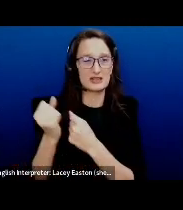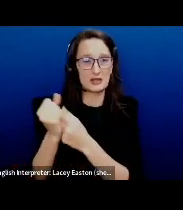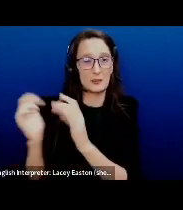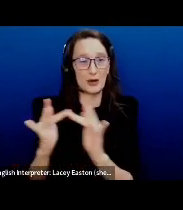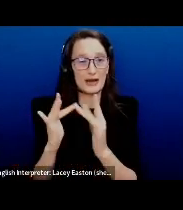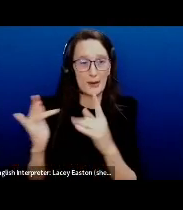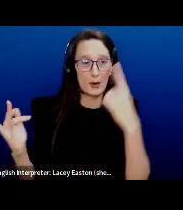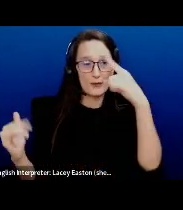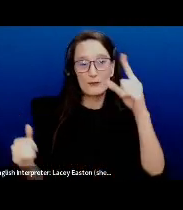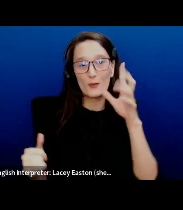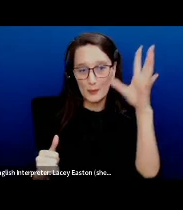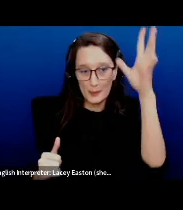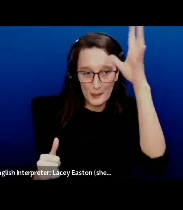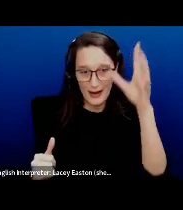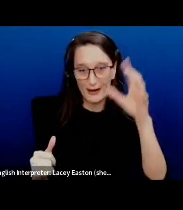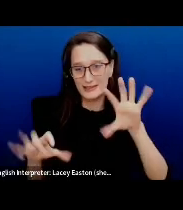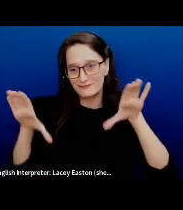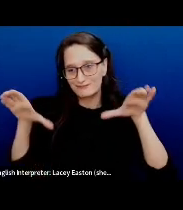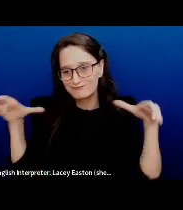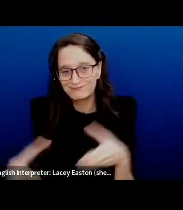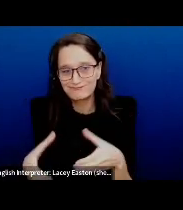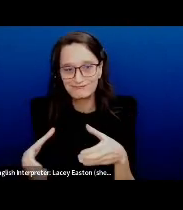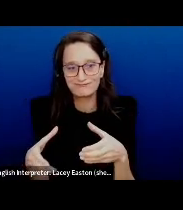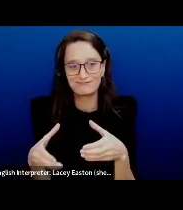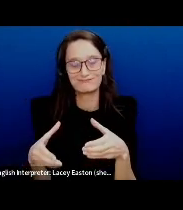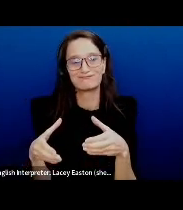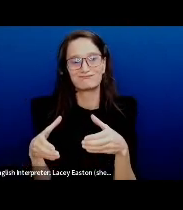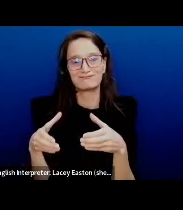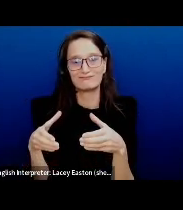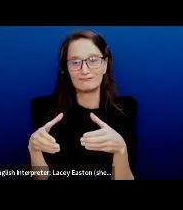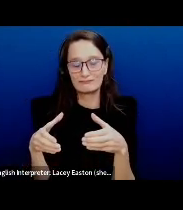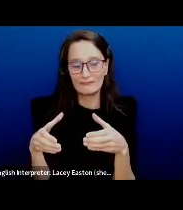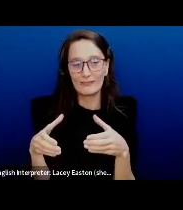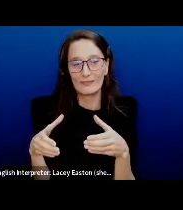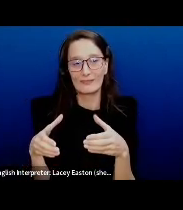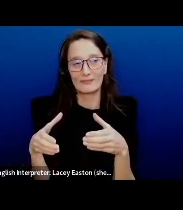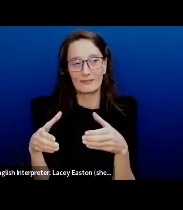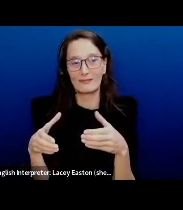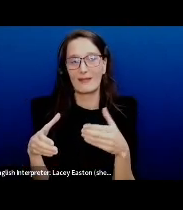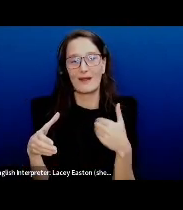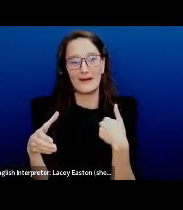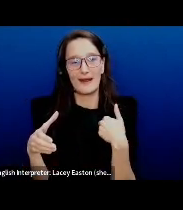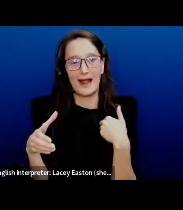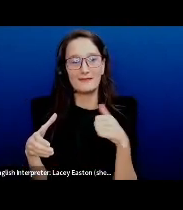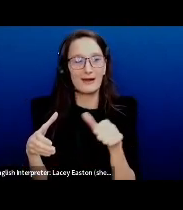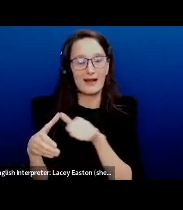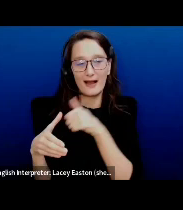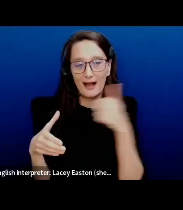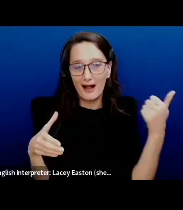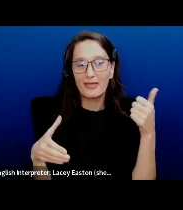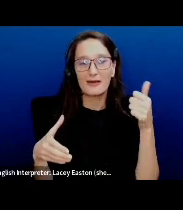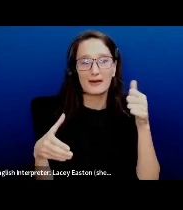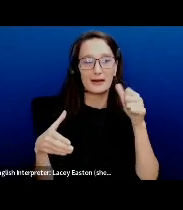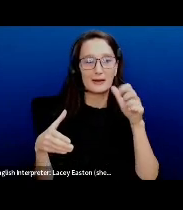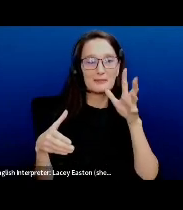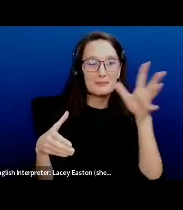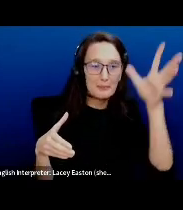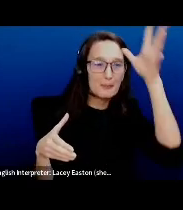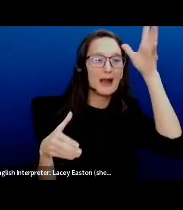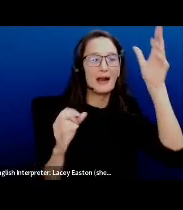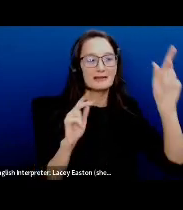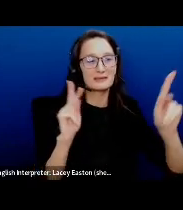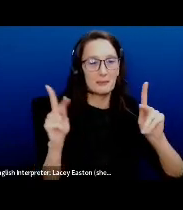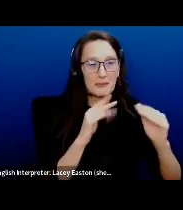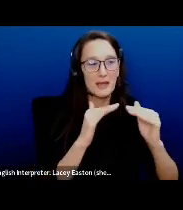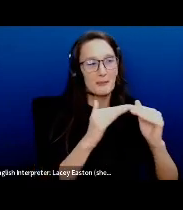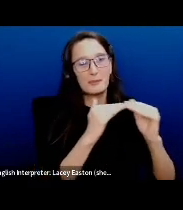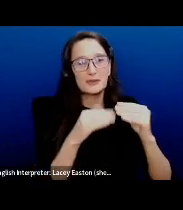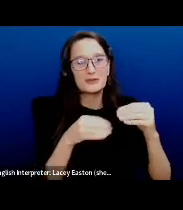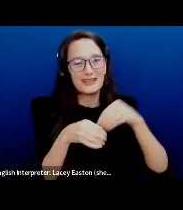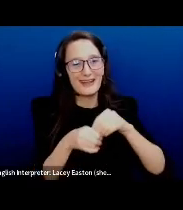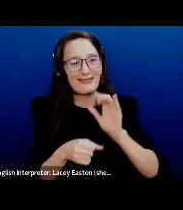se reúnan y conozcan a otras personas de su comunidad para aprender sobre